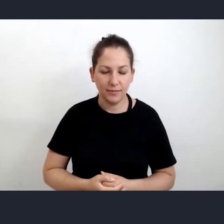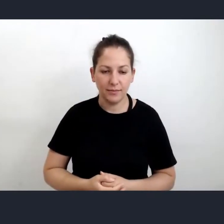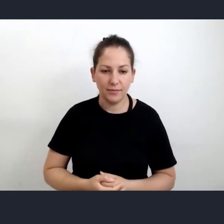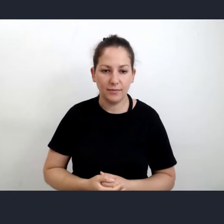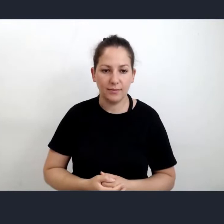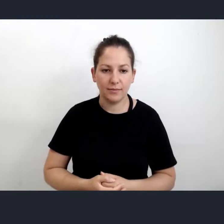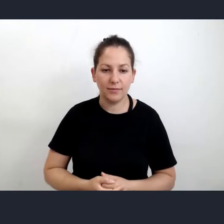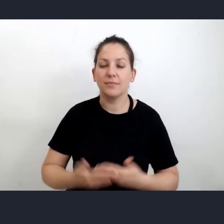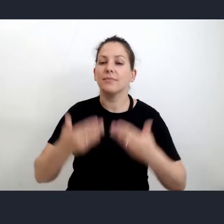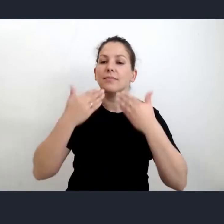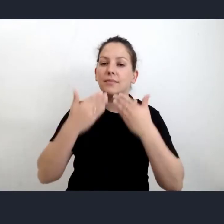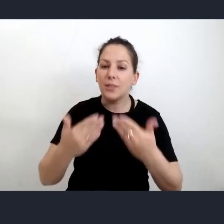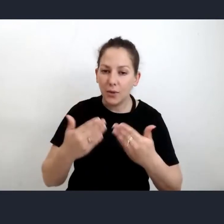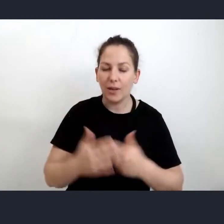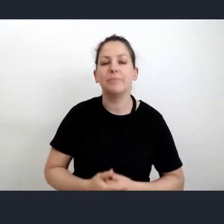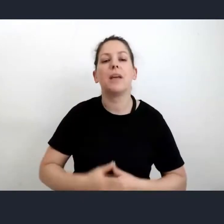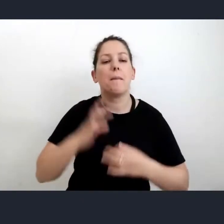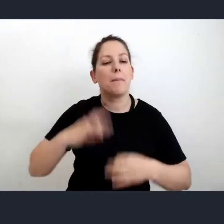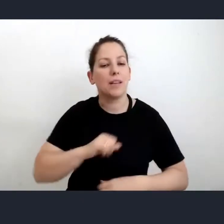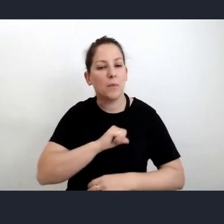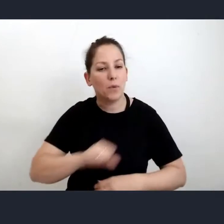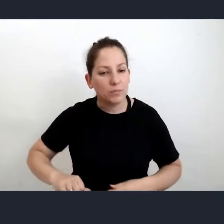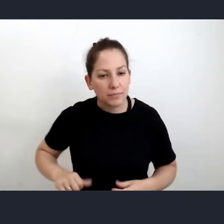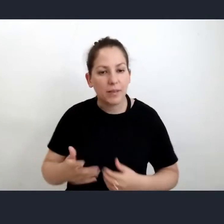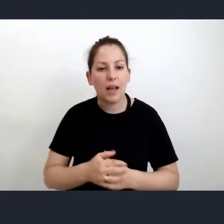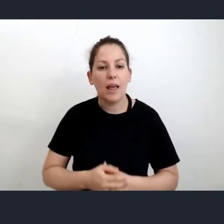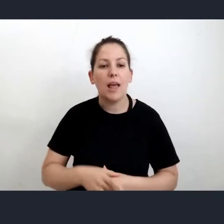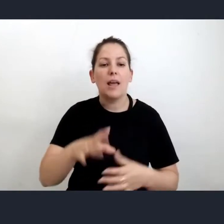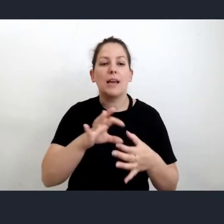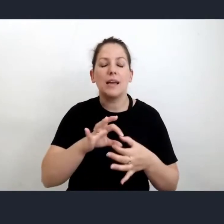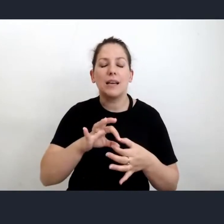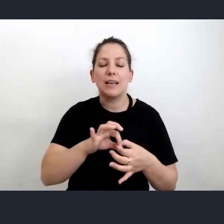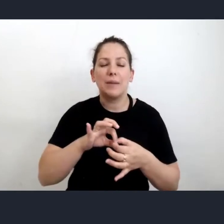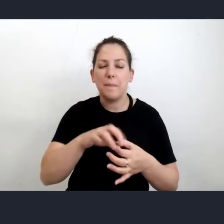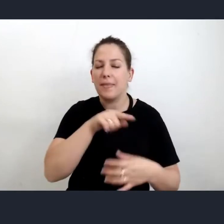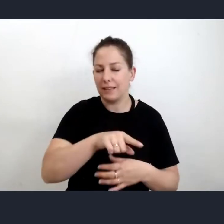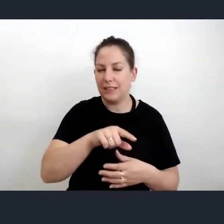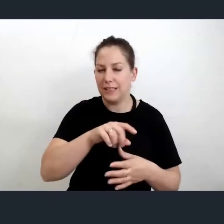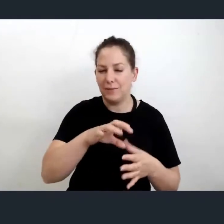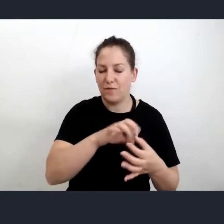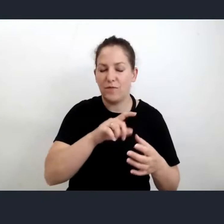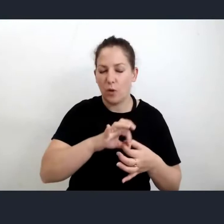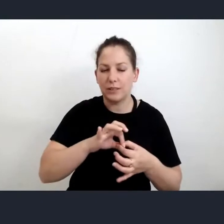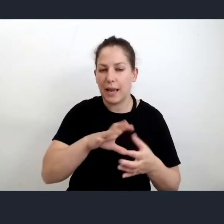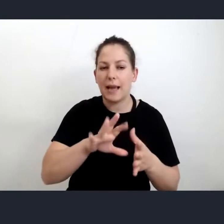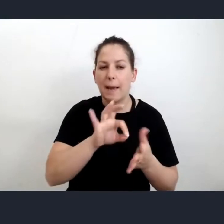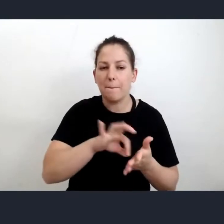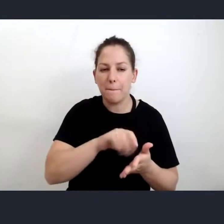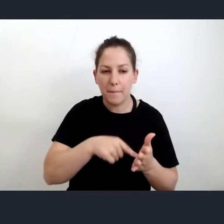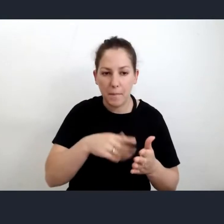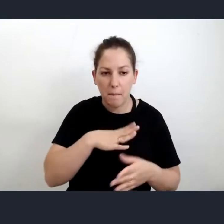Dziękuję bardzo, panie burmistrzu. W imieniu Związku Miast Polskich witam wszystkich państwa na naszym kolejnym forum.